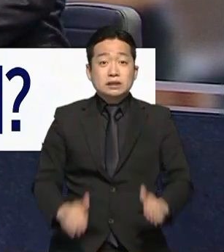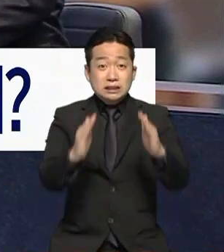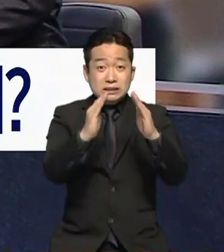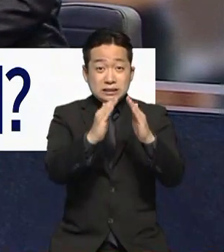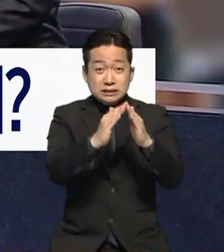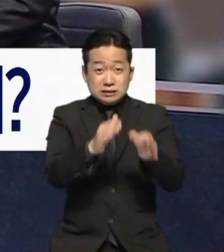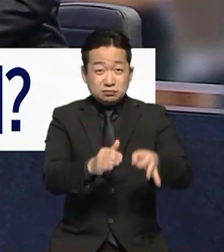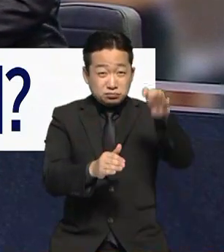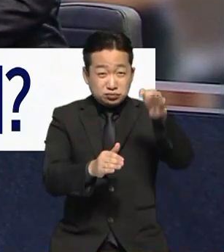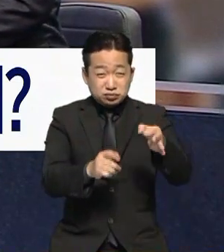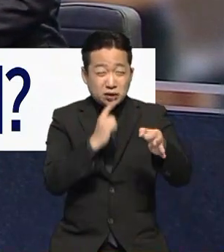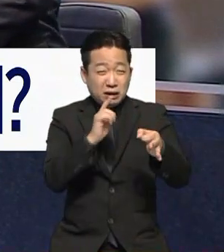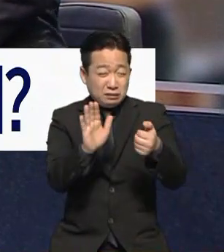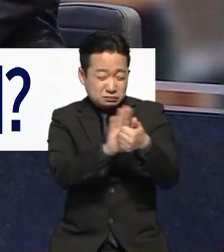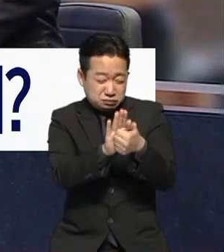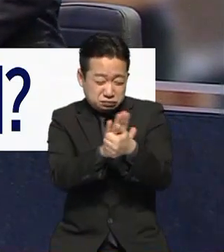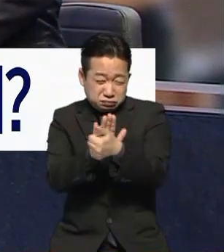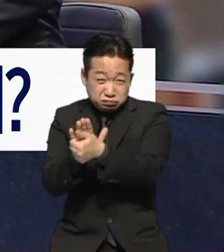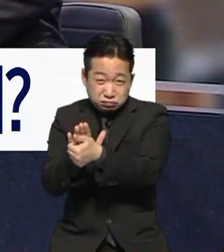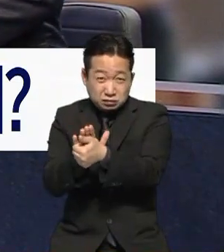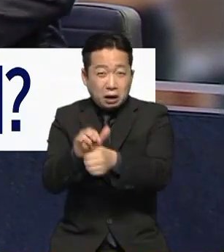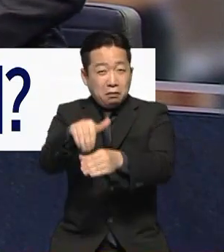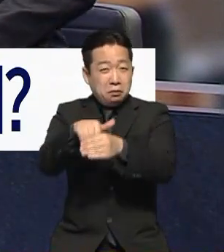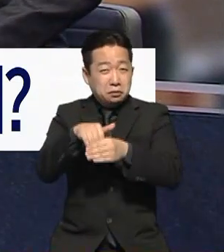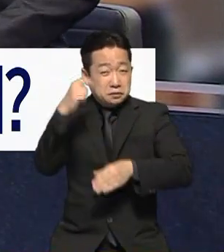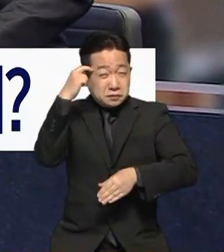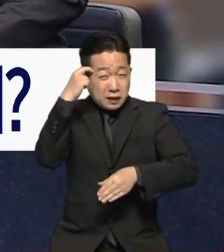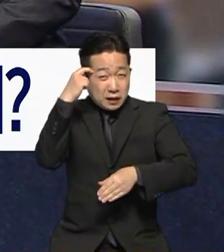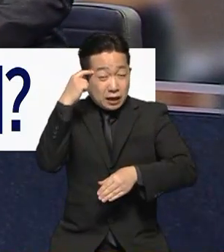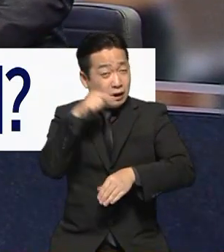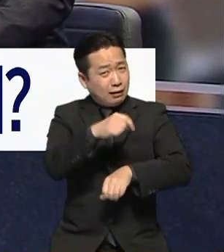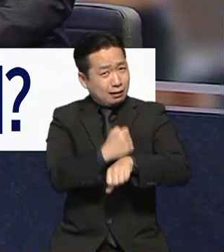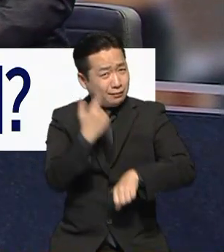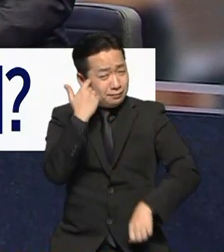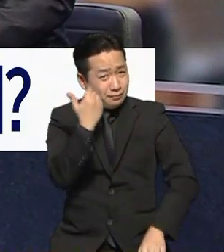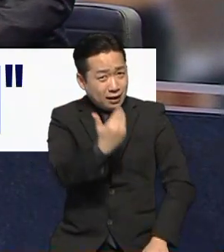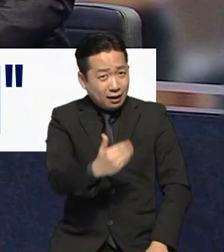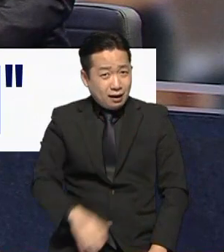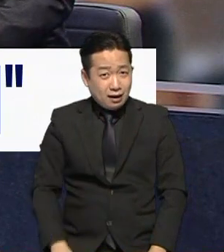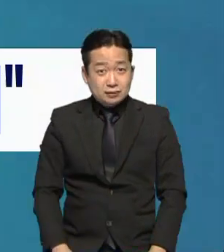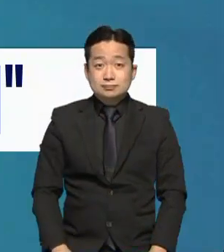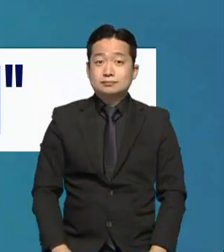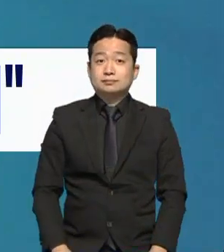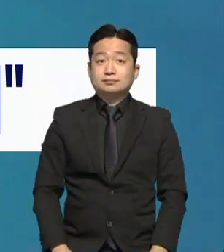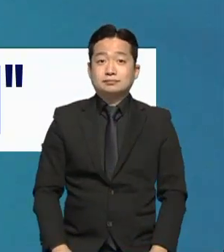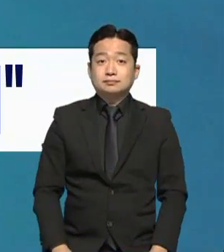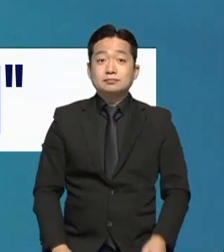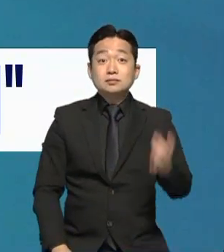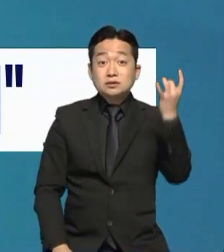포퓰리즘 아니냐 이런 비판도 가능할 것 같은데요. 이제 원래 정책은 목표가 있지 않습니까?